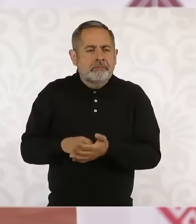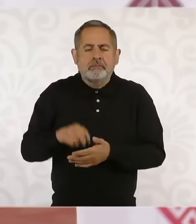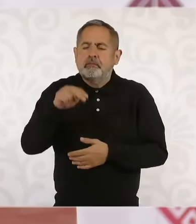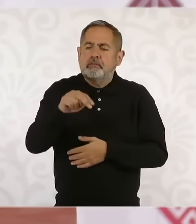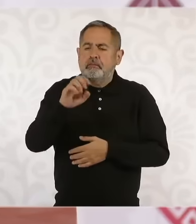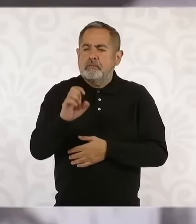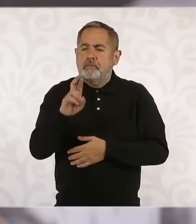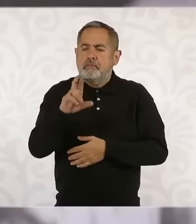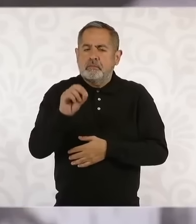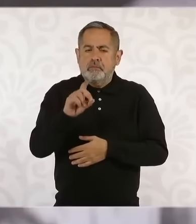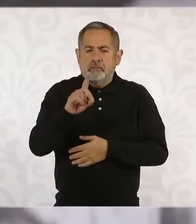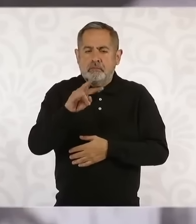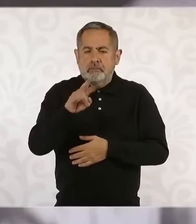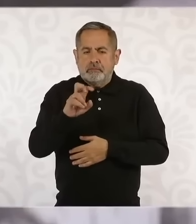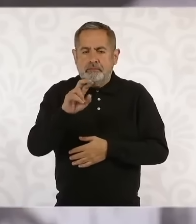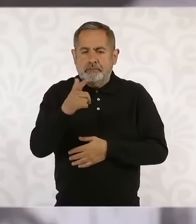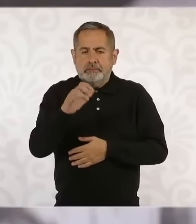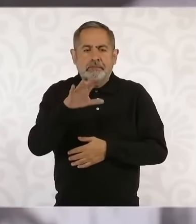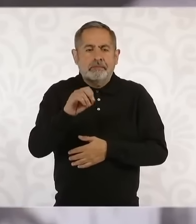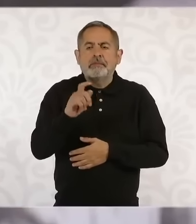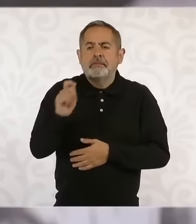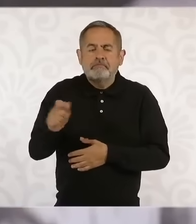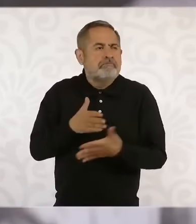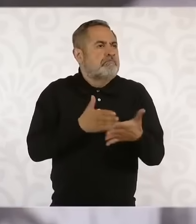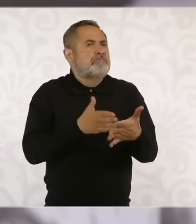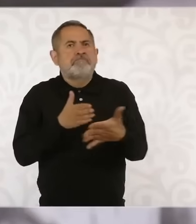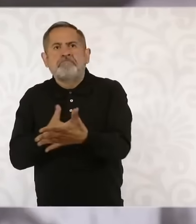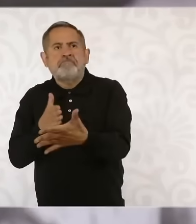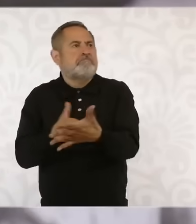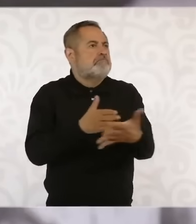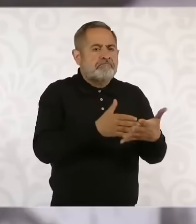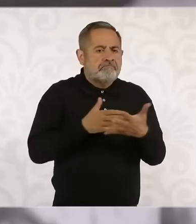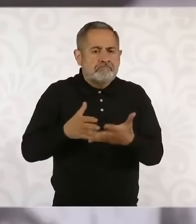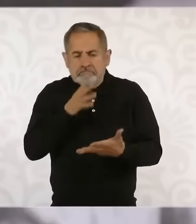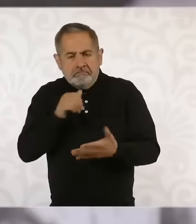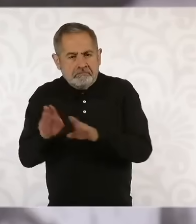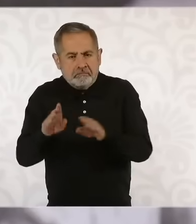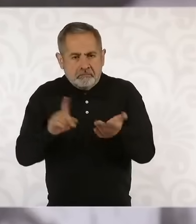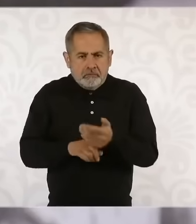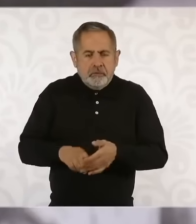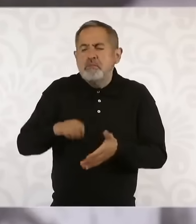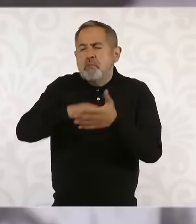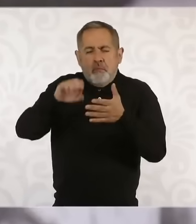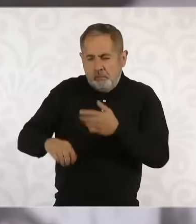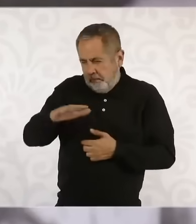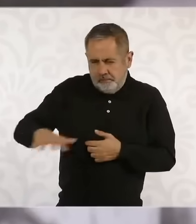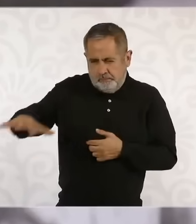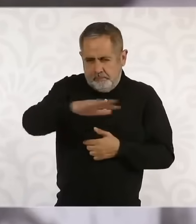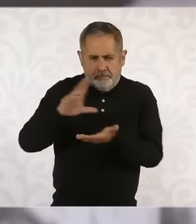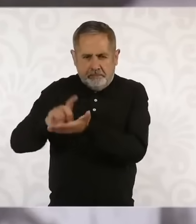lo que te limita es el contexto. Lo que no te permite desplazarte es la banqueta, la escalera,